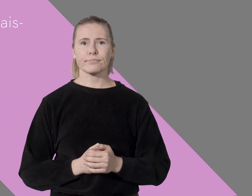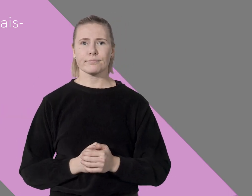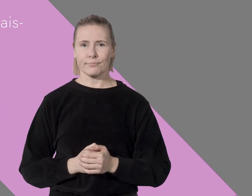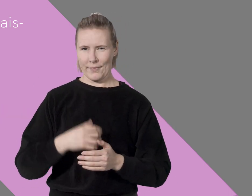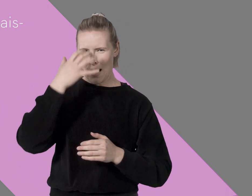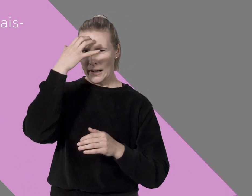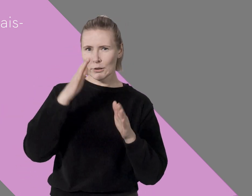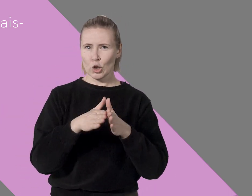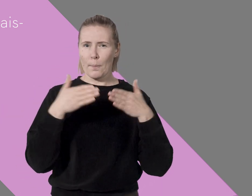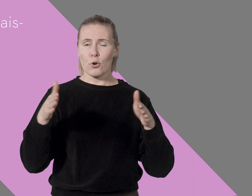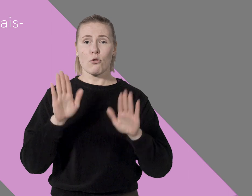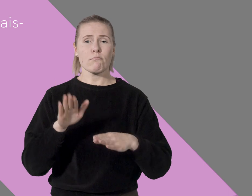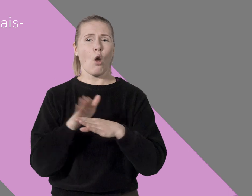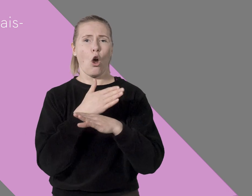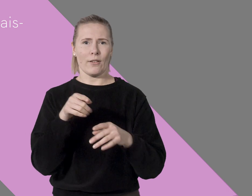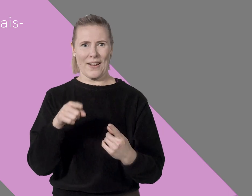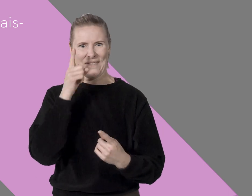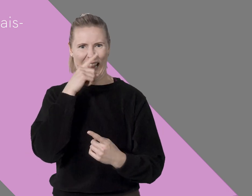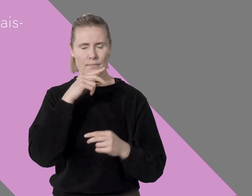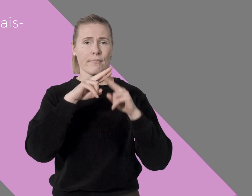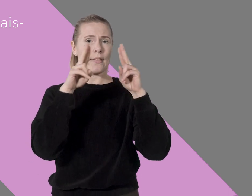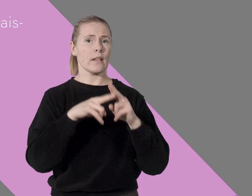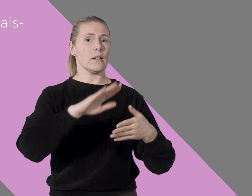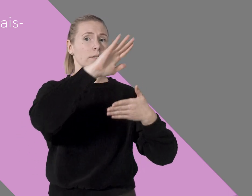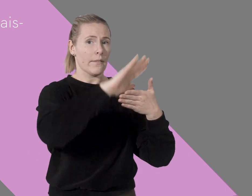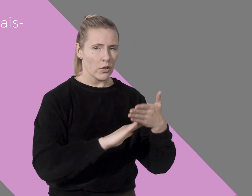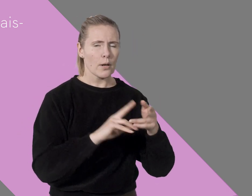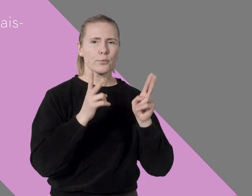Helsingin Sanomat on julkaissut asiasta oikaisun sekä nettisivuilleen -